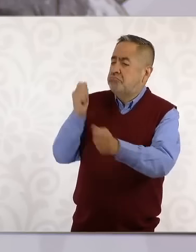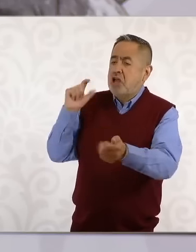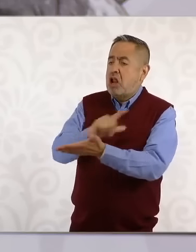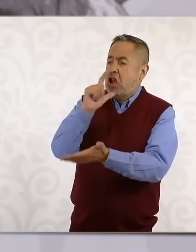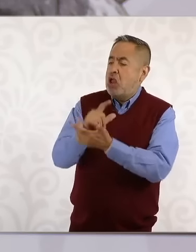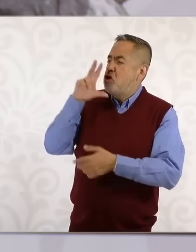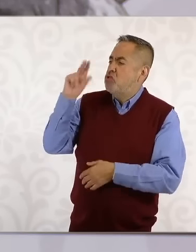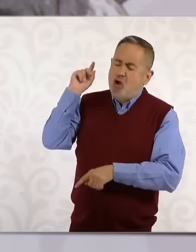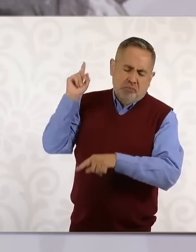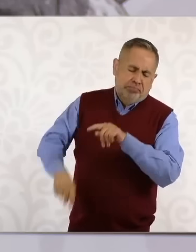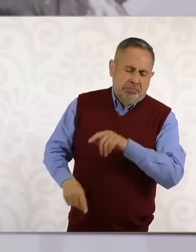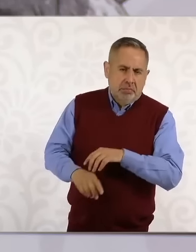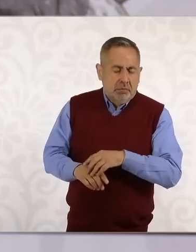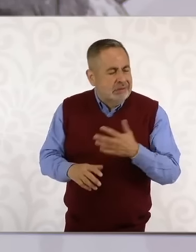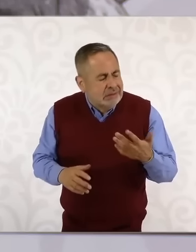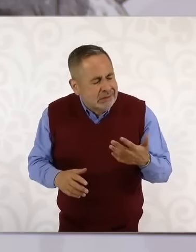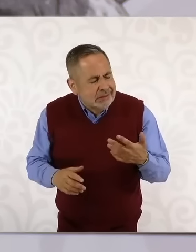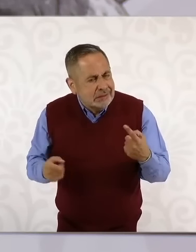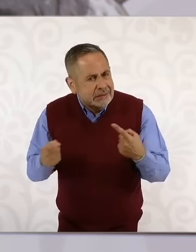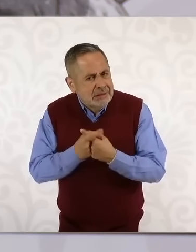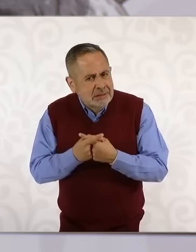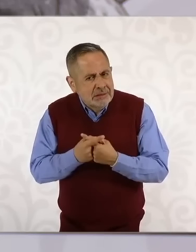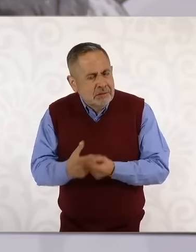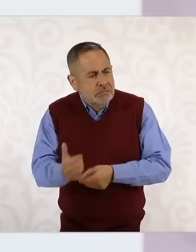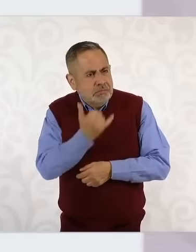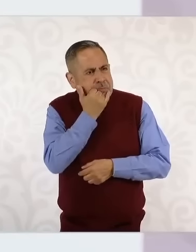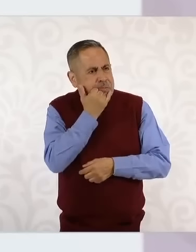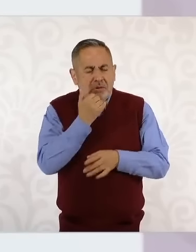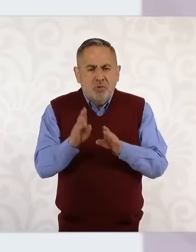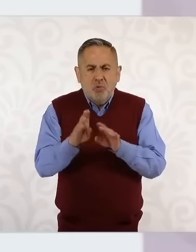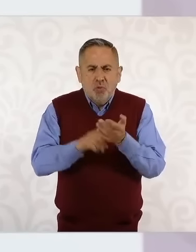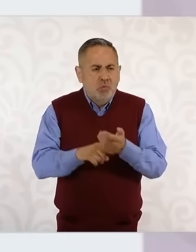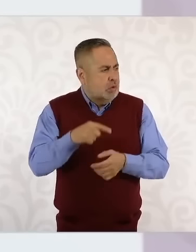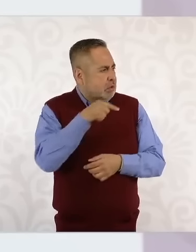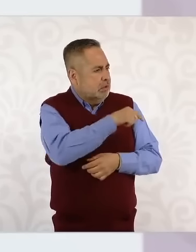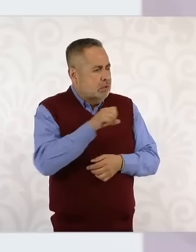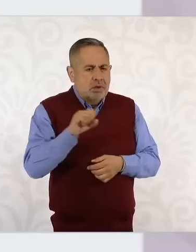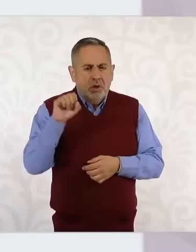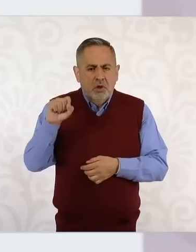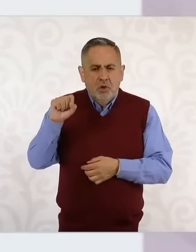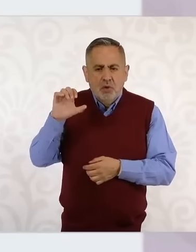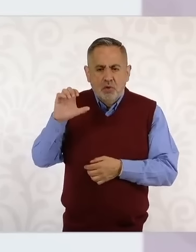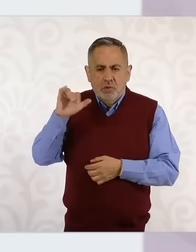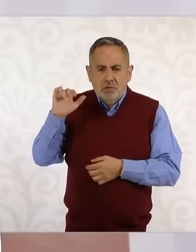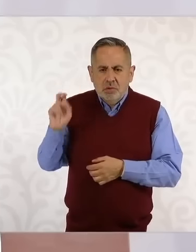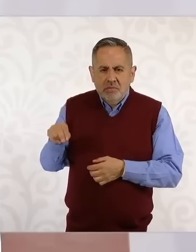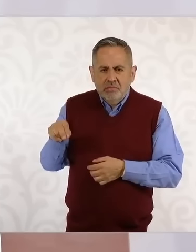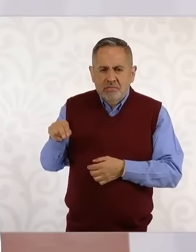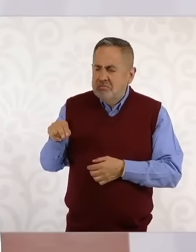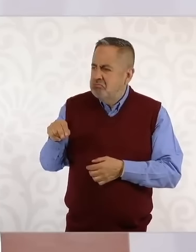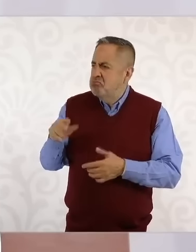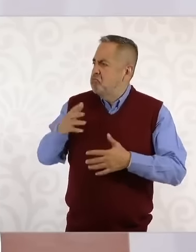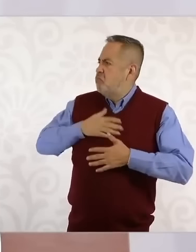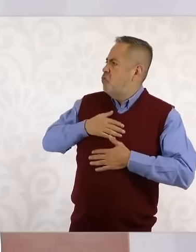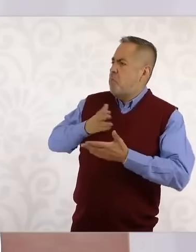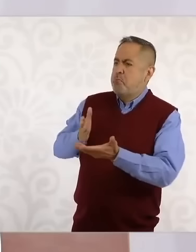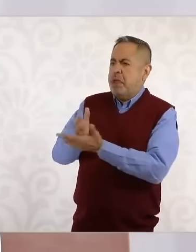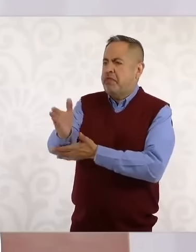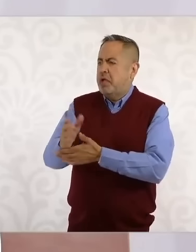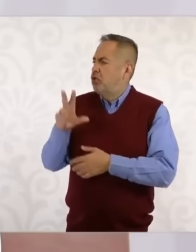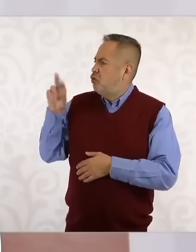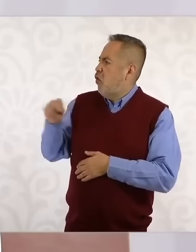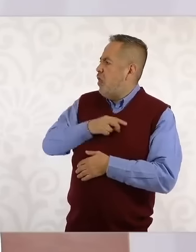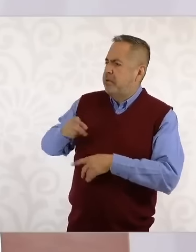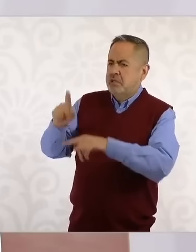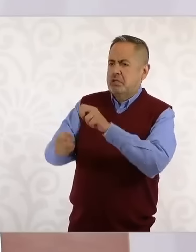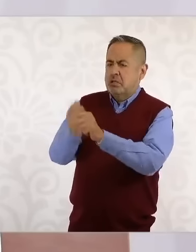de los primeros problemas en donde la Corte se atribuvo atribuciones fuera de lo que dice la